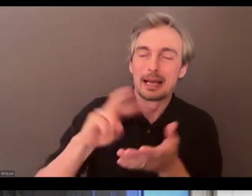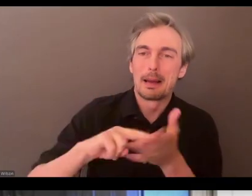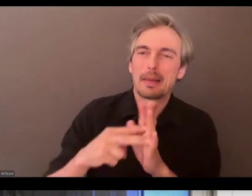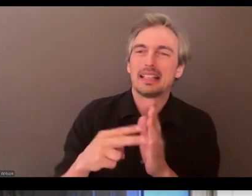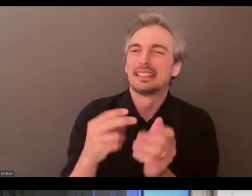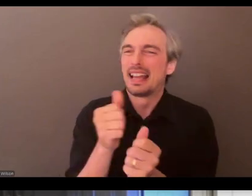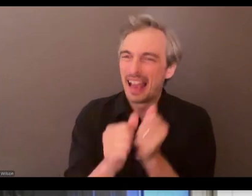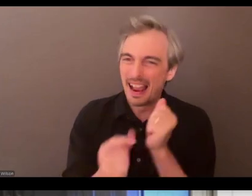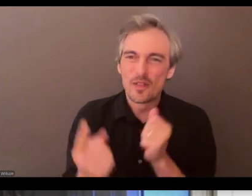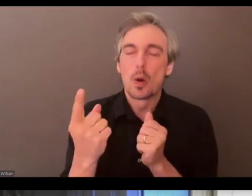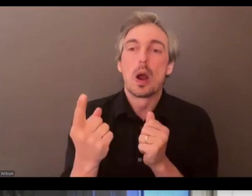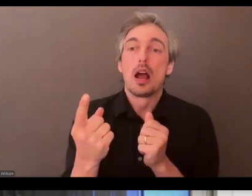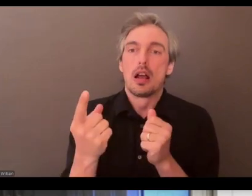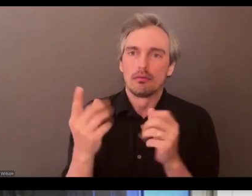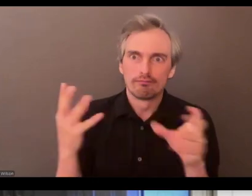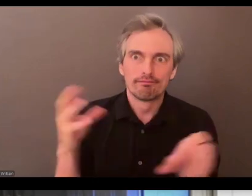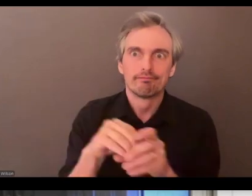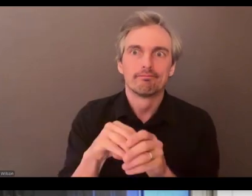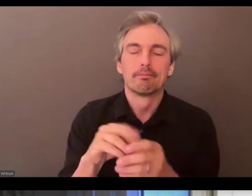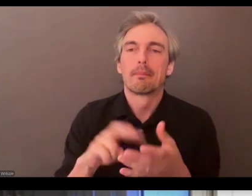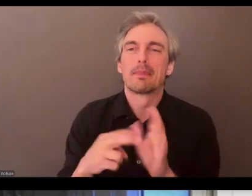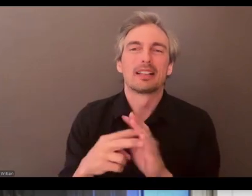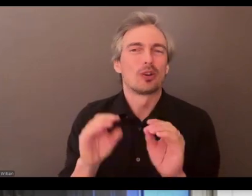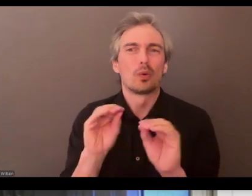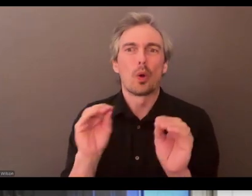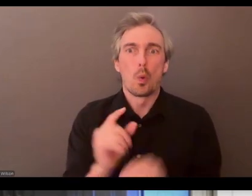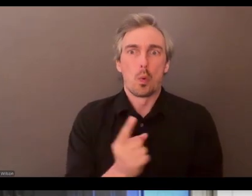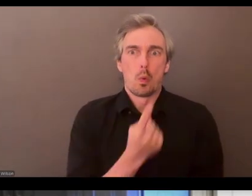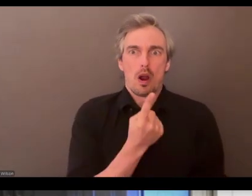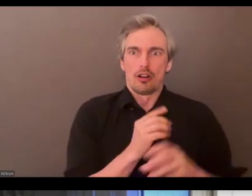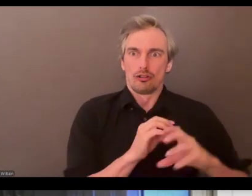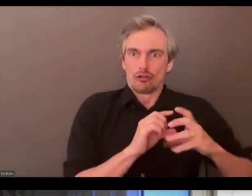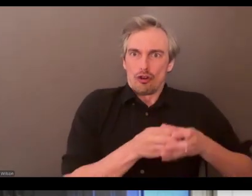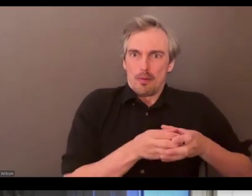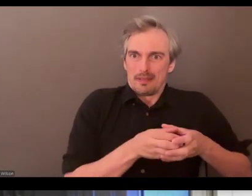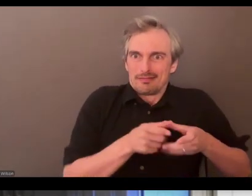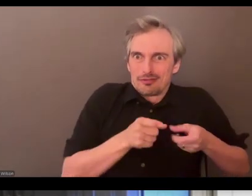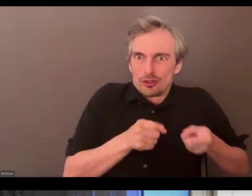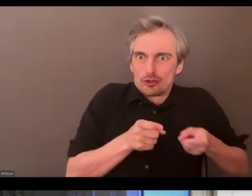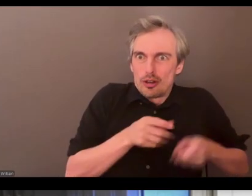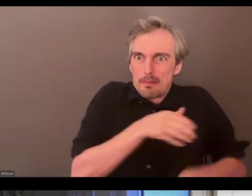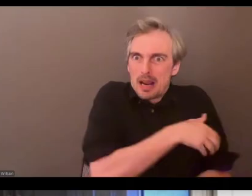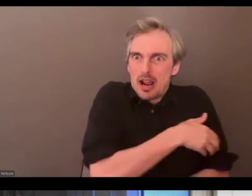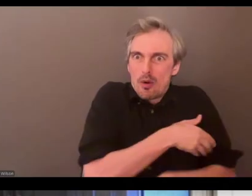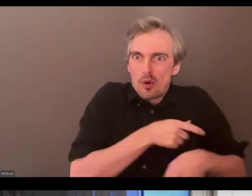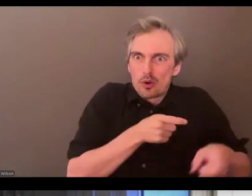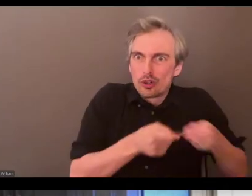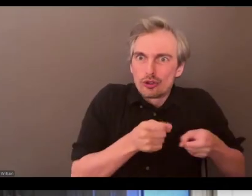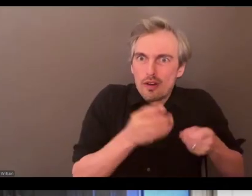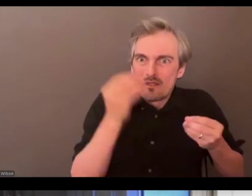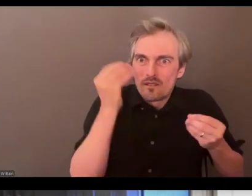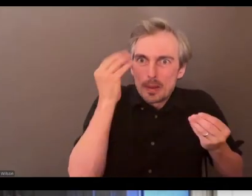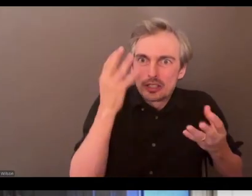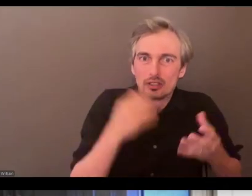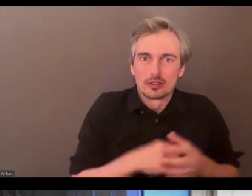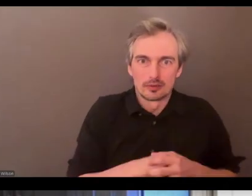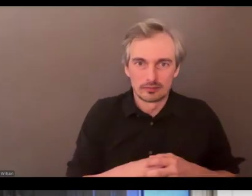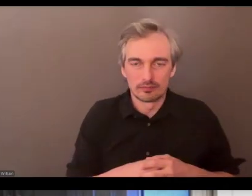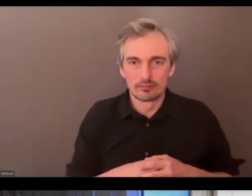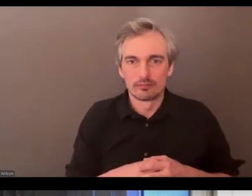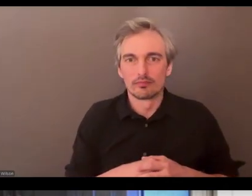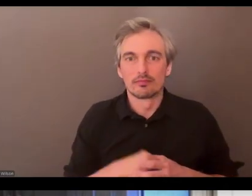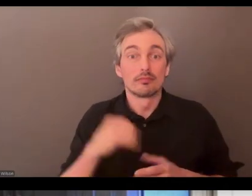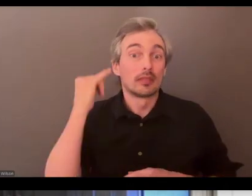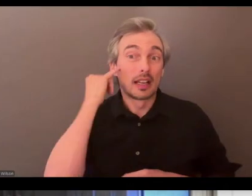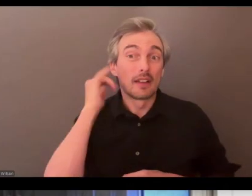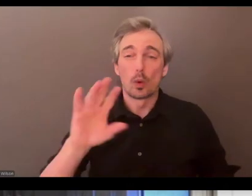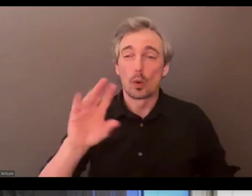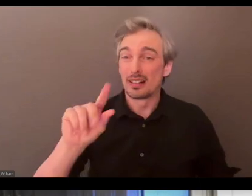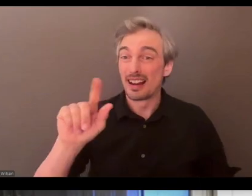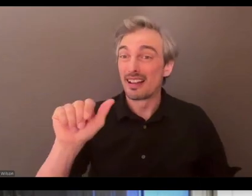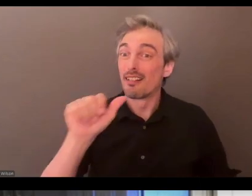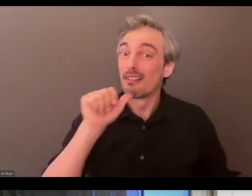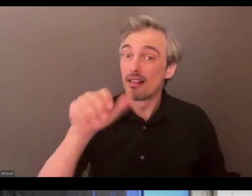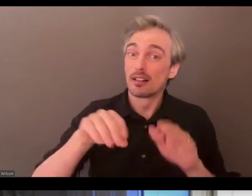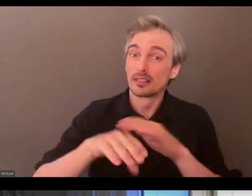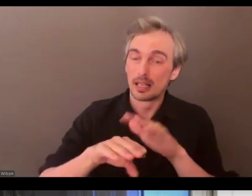なぜなら、デ ータがアクセシブルでない場合、無意識のうちに「あなたは意 思決定をする資格があるが、あなたはない」と言っていることになるからです。